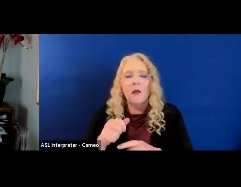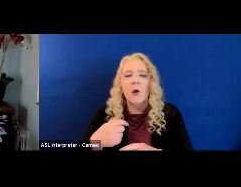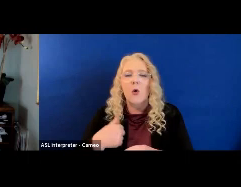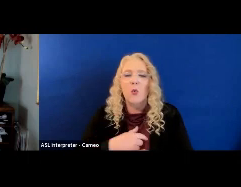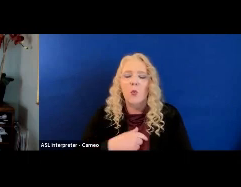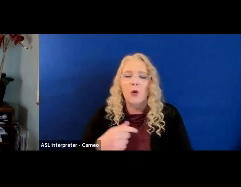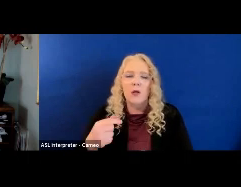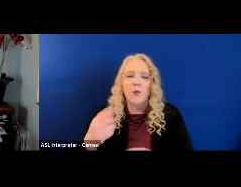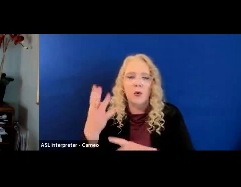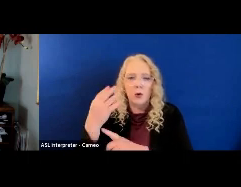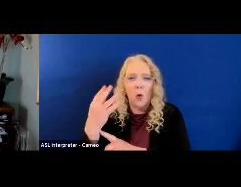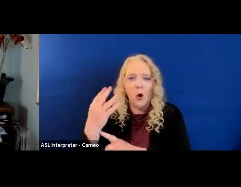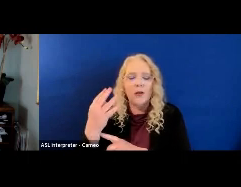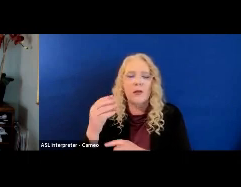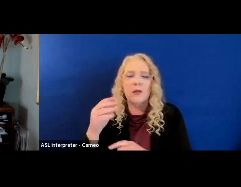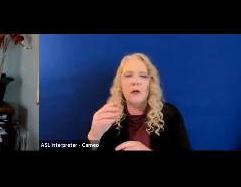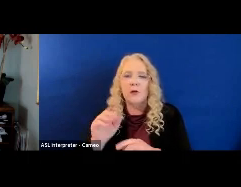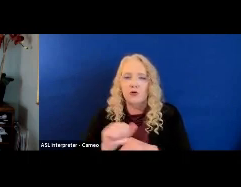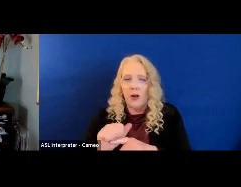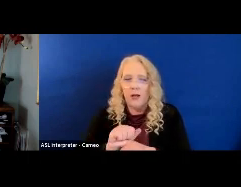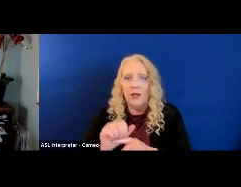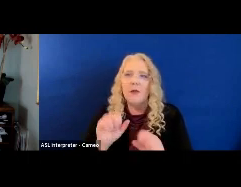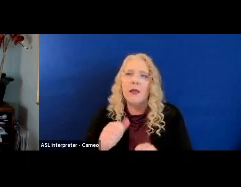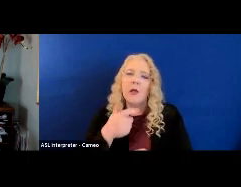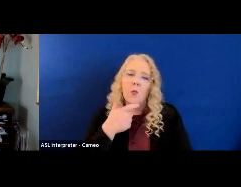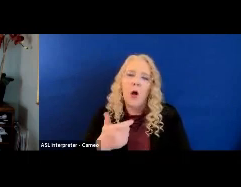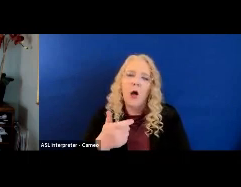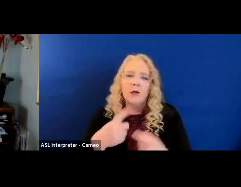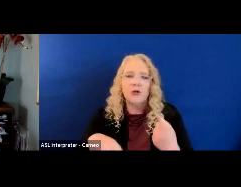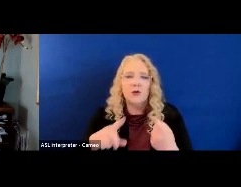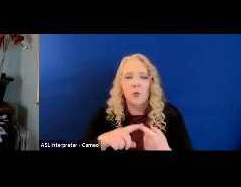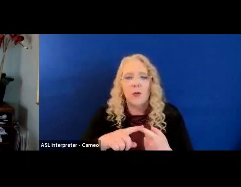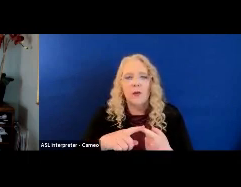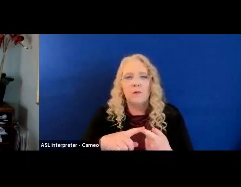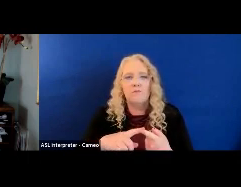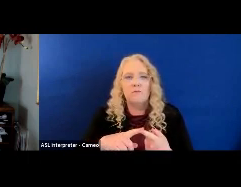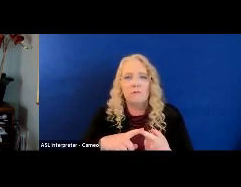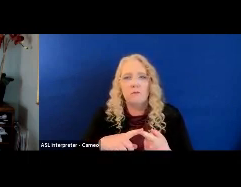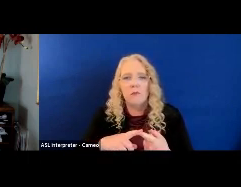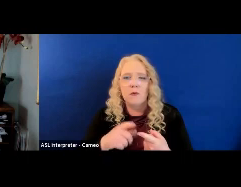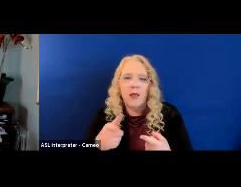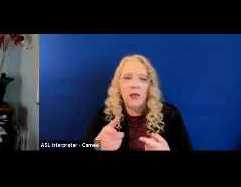donde pueden verla en su tiempo libre um o hacemos todo lo posible para reunirnos con ellos según